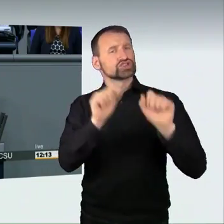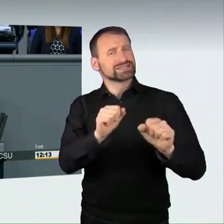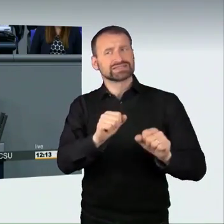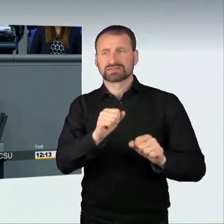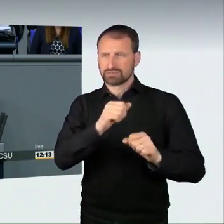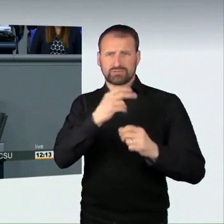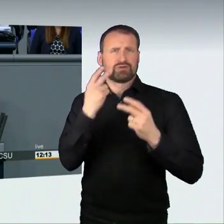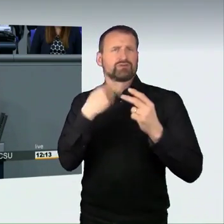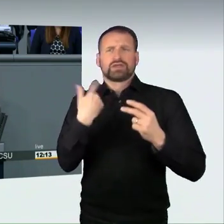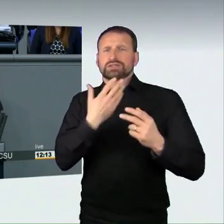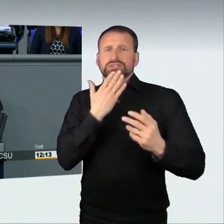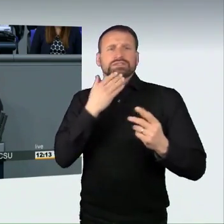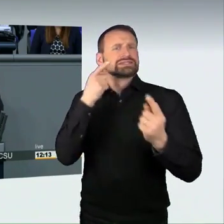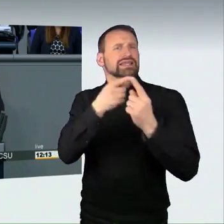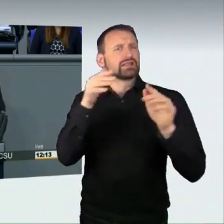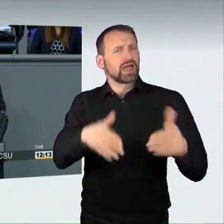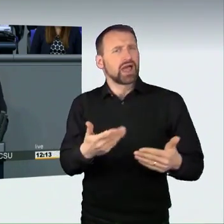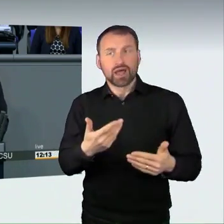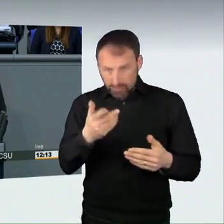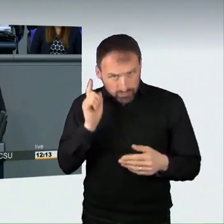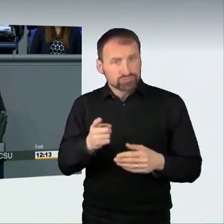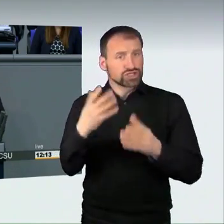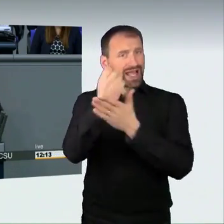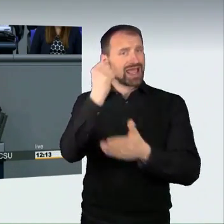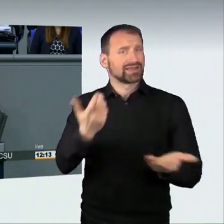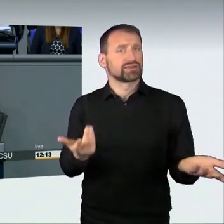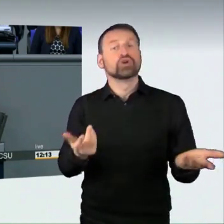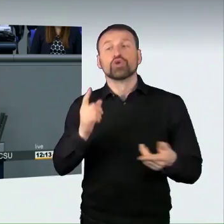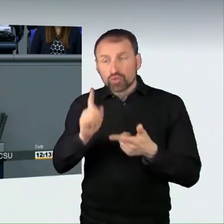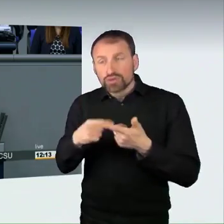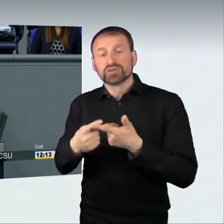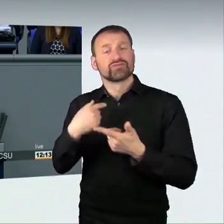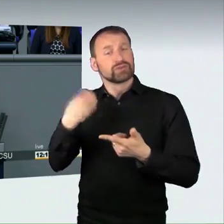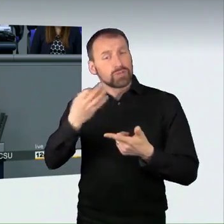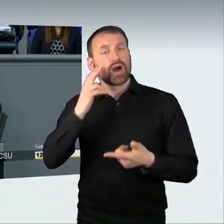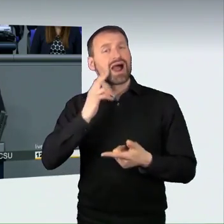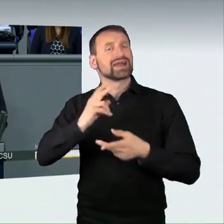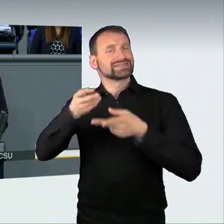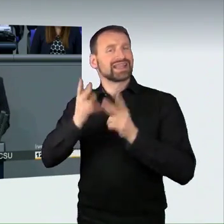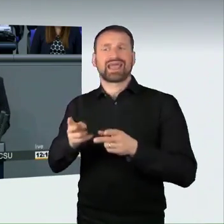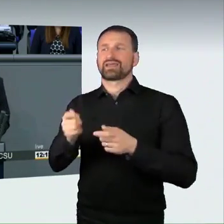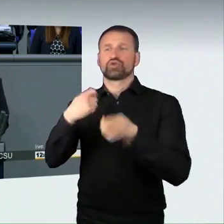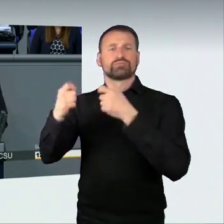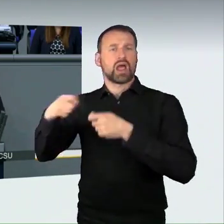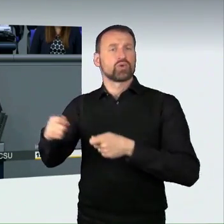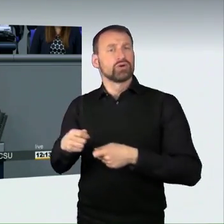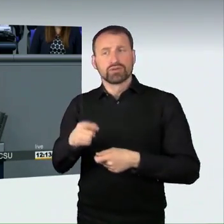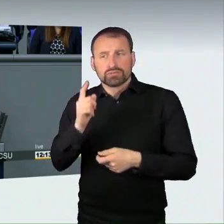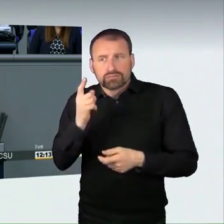um mit der demografischen Entwicklung Schritt halten zu können. Die Grünen haben das in ihrem Antrag sehr schön formuliert.